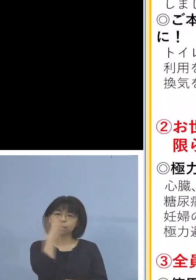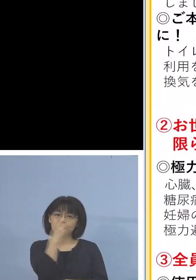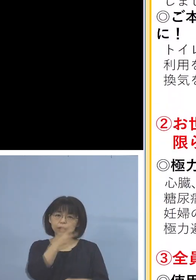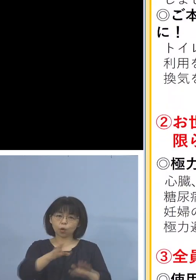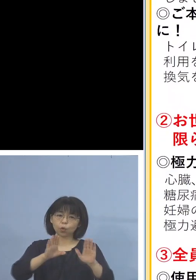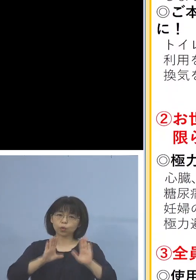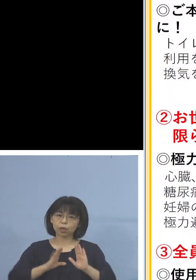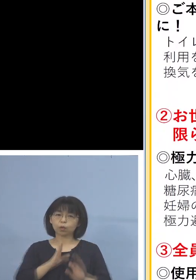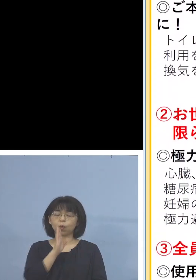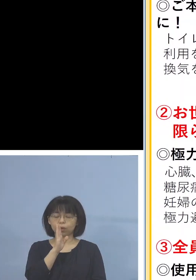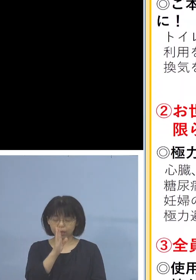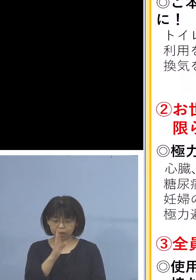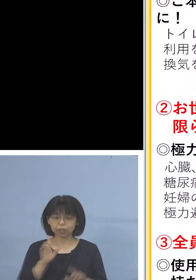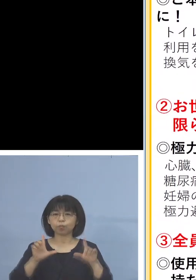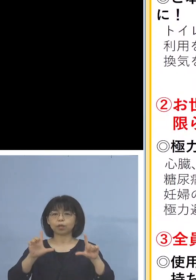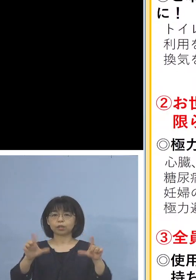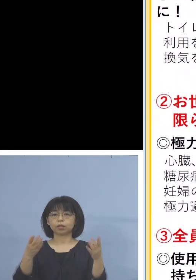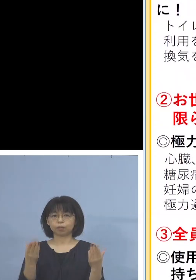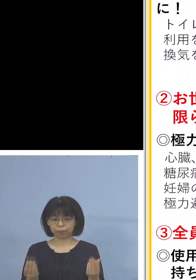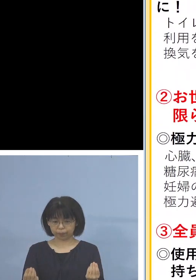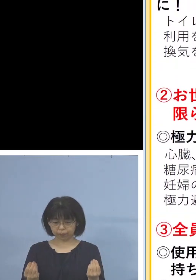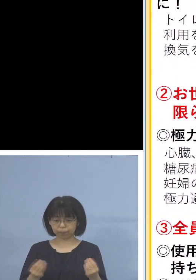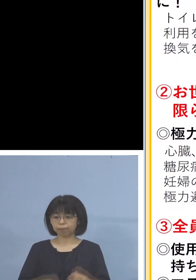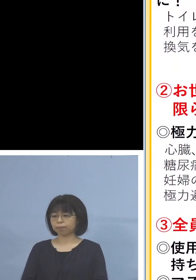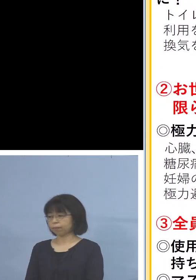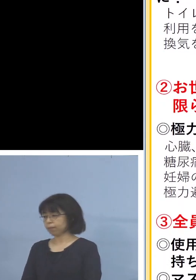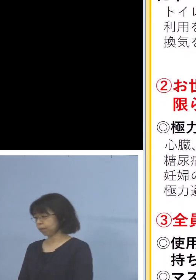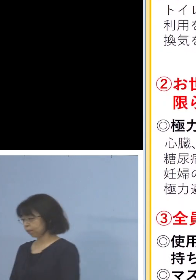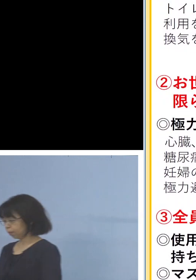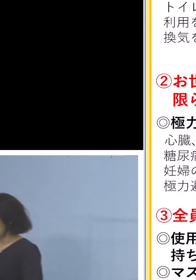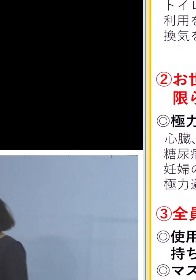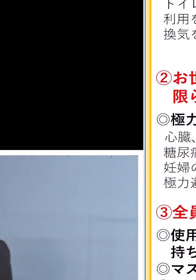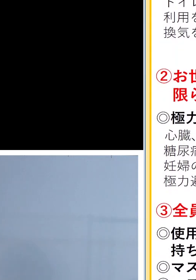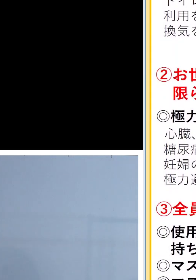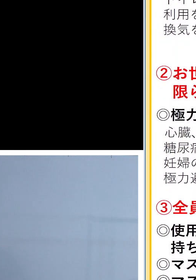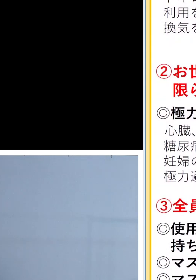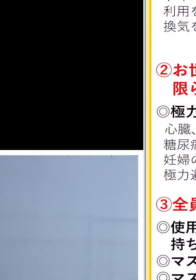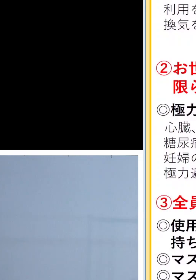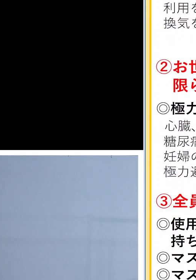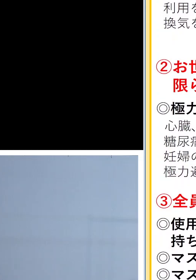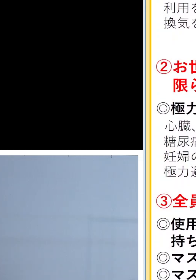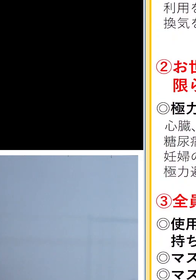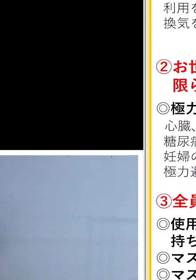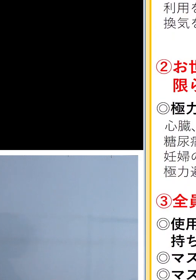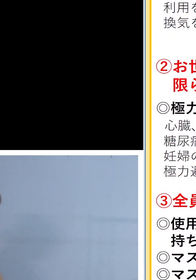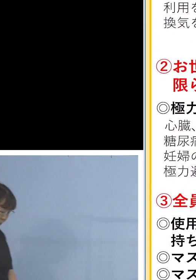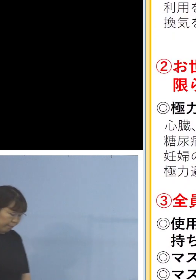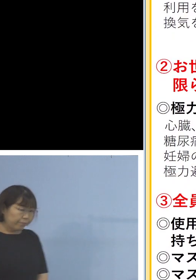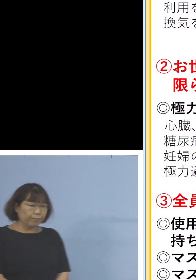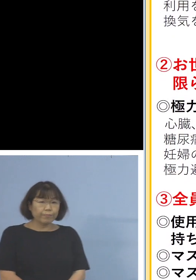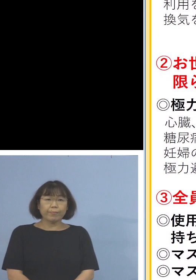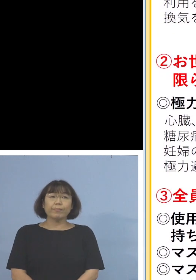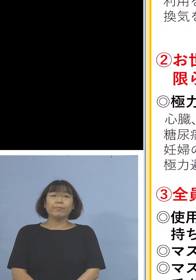報告は以上となります （幹事社：読売新聞社） 幹事社の読売新聞からお伺いさせていただきます